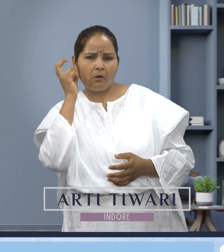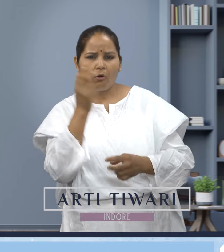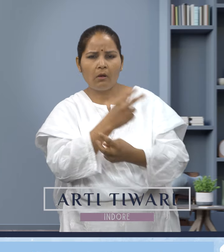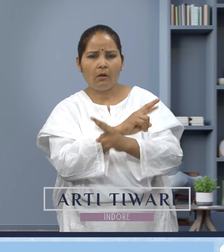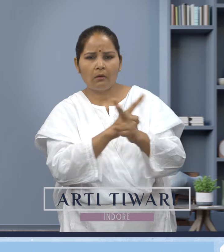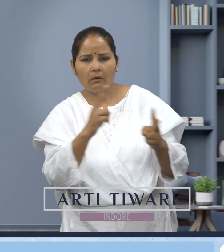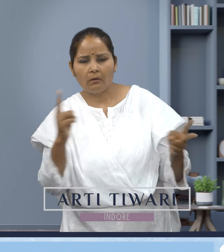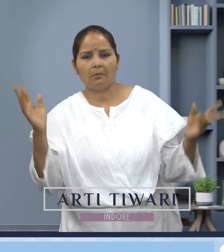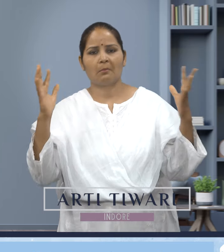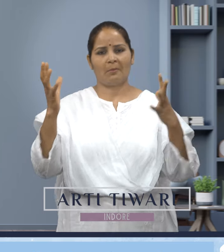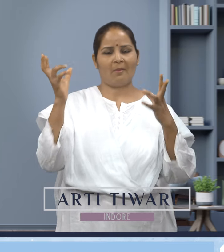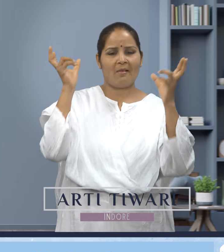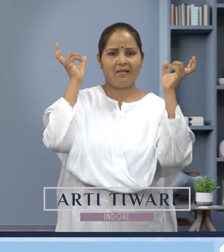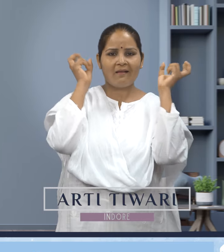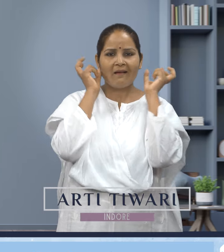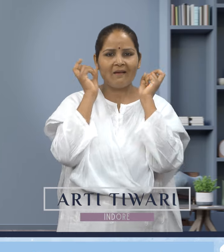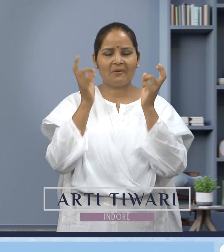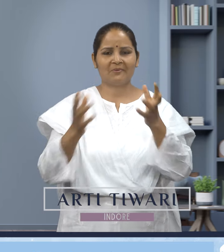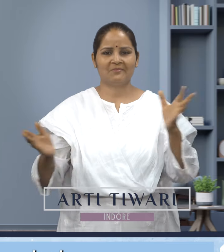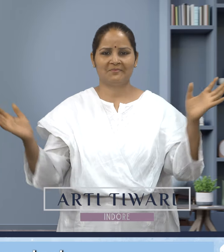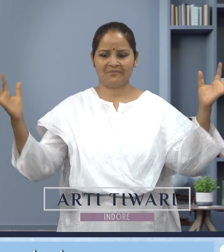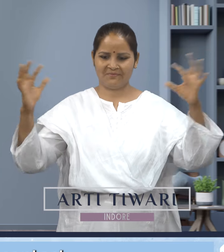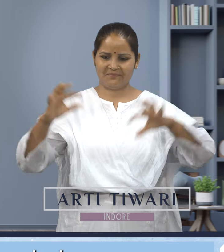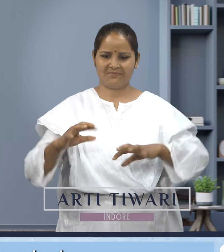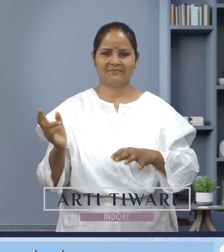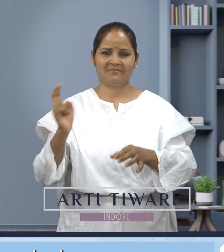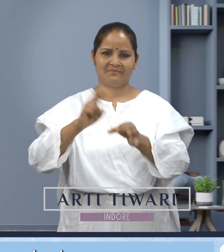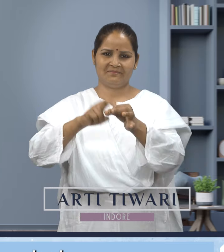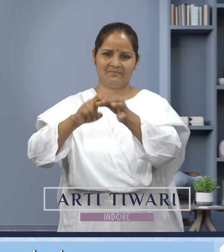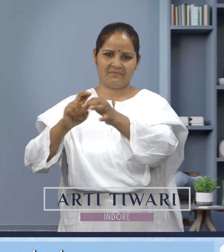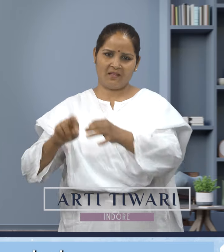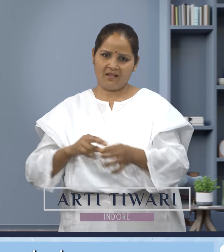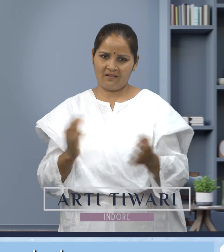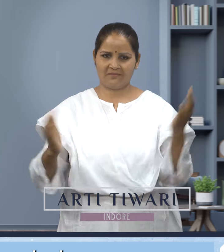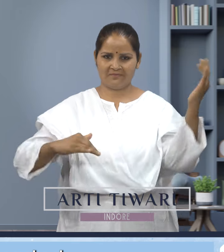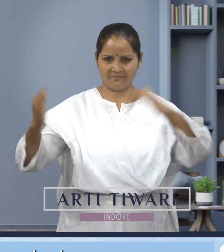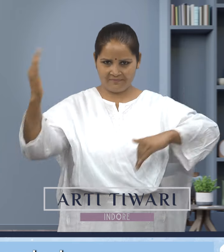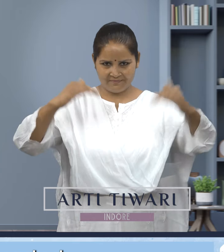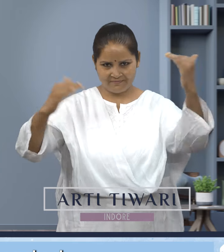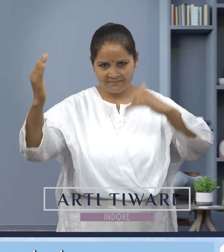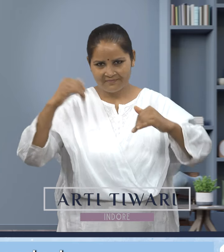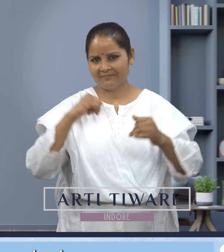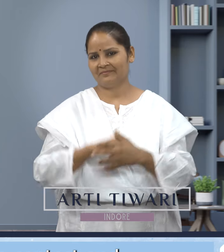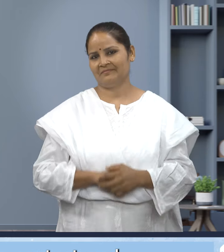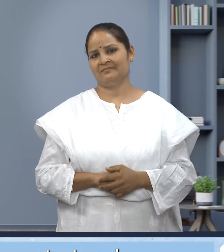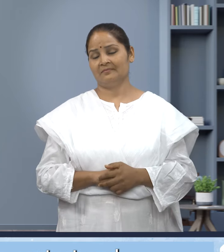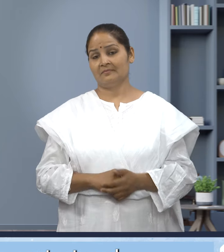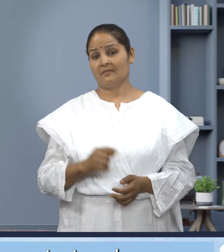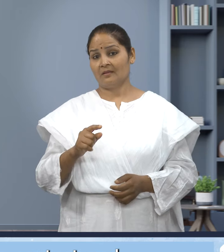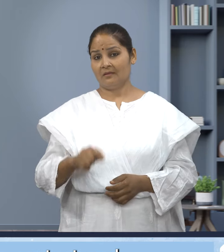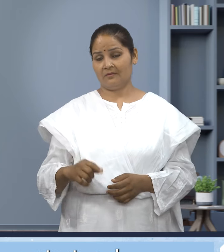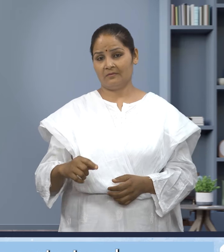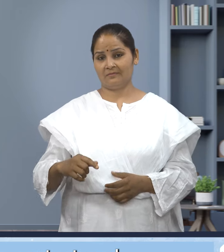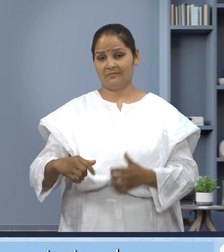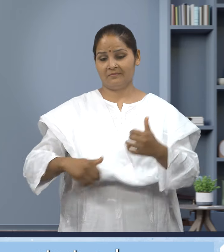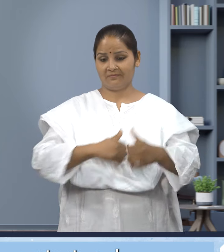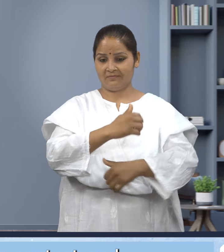అవి కూడా ఈ పోటీలో పాల్గొనడానికి మరియు చూడటానికి వచ్చాయి. పోటీ రోజు వచ్చేసింది.